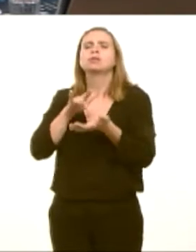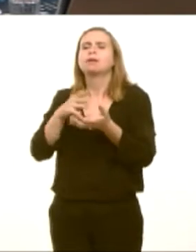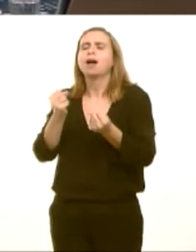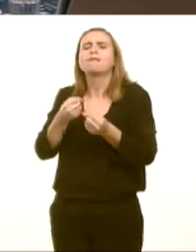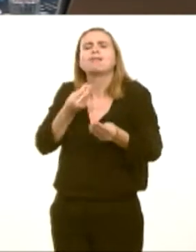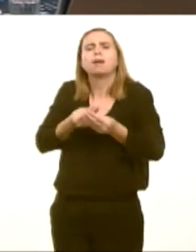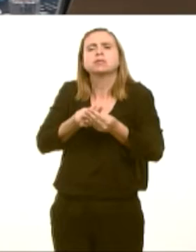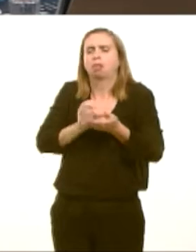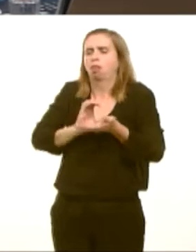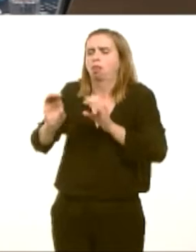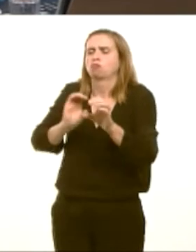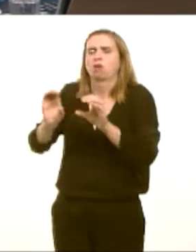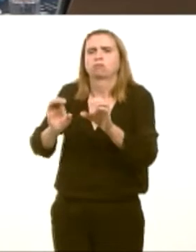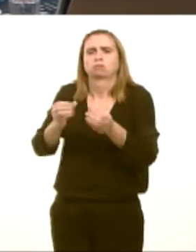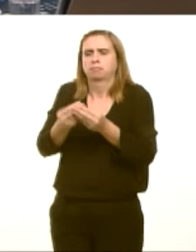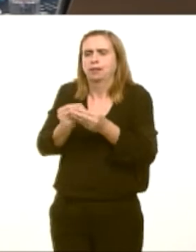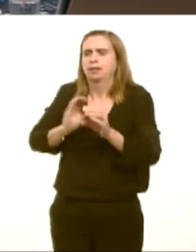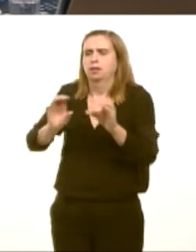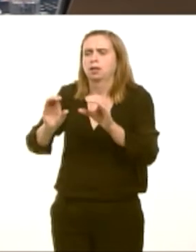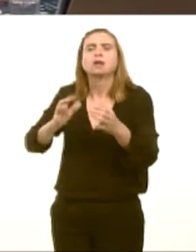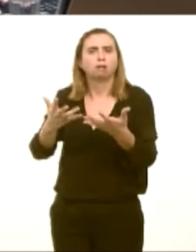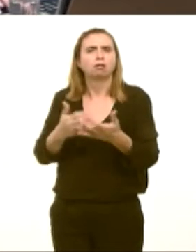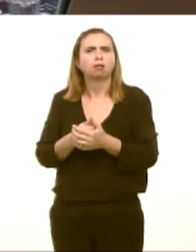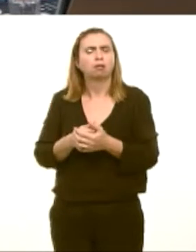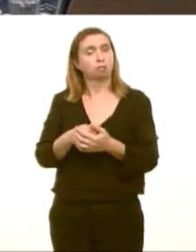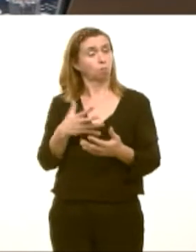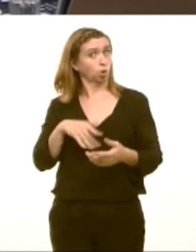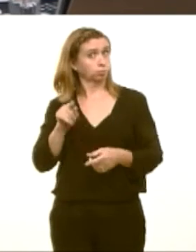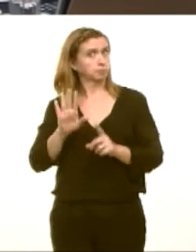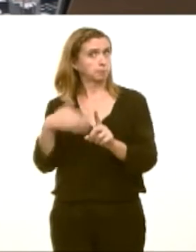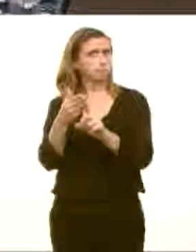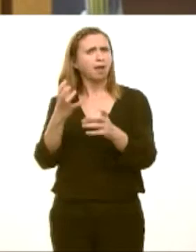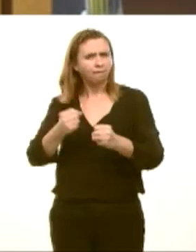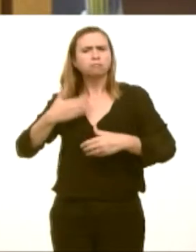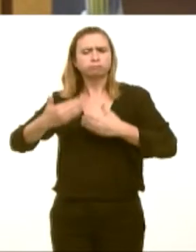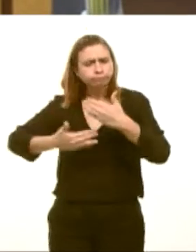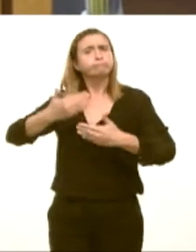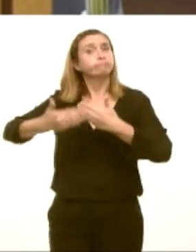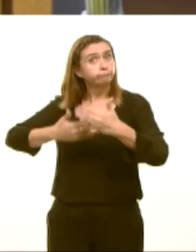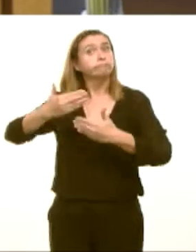hefyd. Felly, maeír gwaith yn dal i fwrw ymlaen, i ddefnyddioír term hwnnw, ynglyn ‚ sicrhau